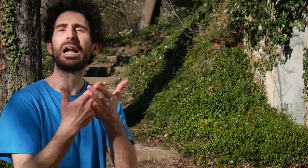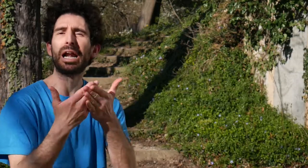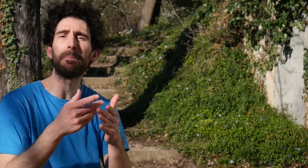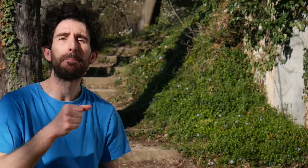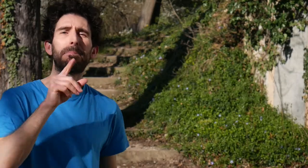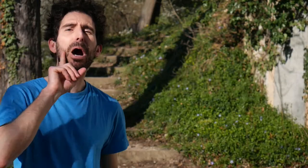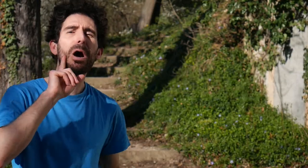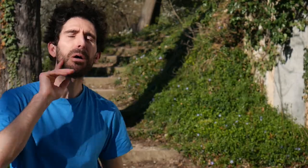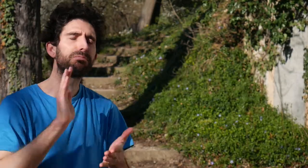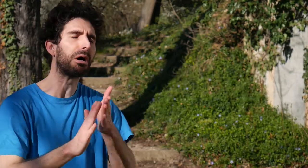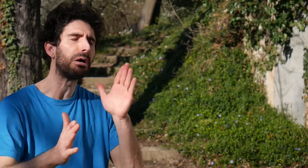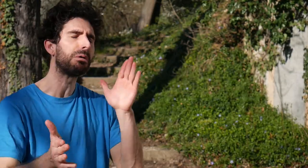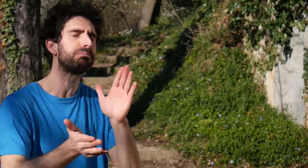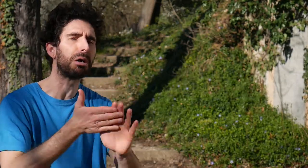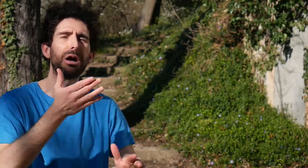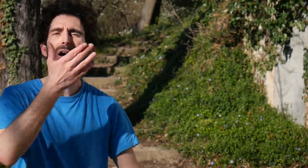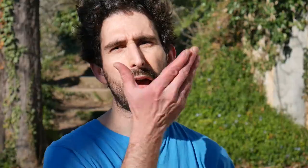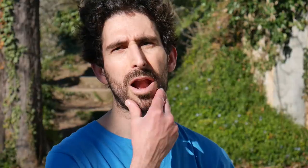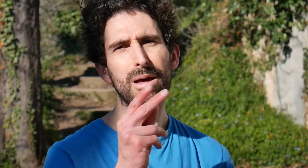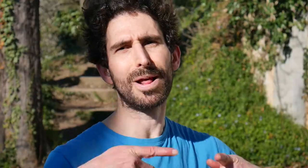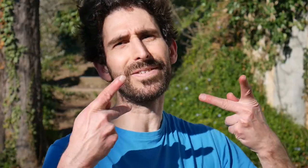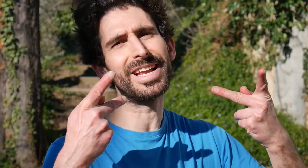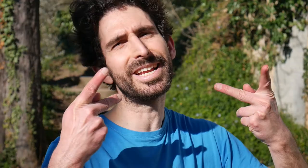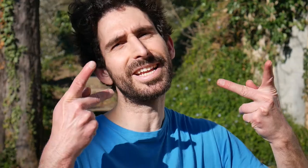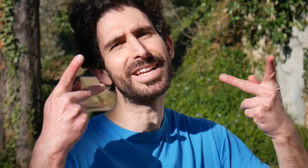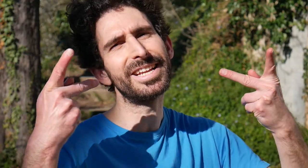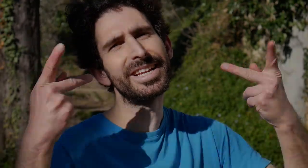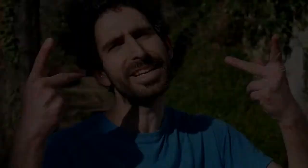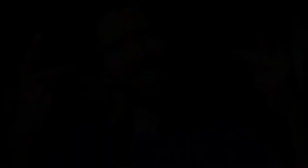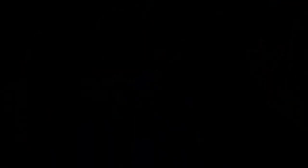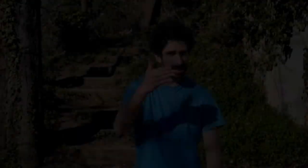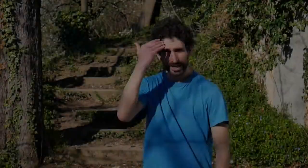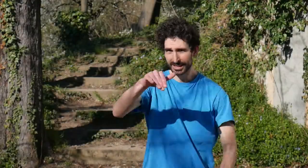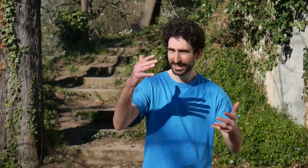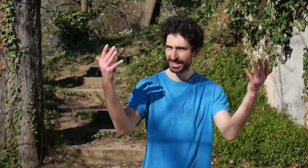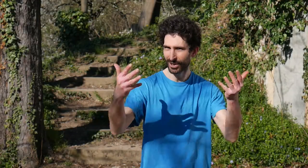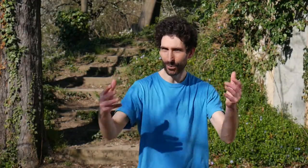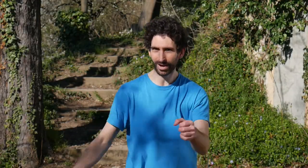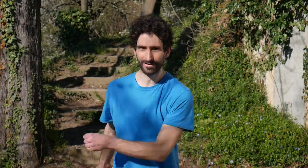Là, pour les parents, c'est la belle vie ! Tu sais quoi ?